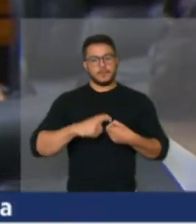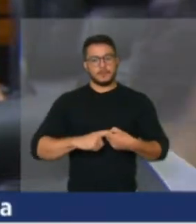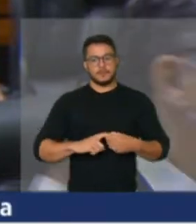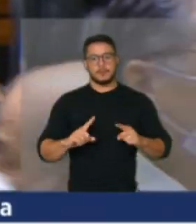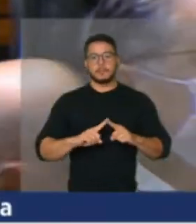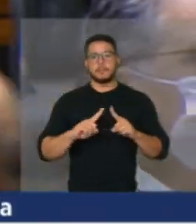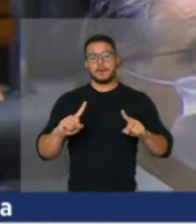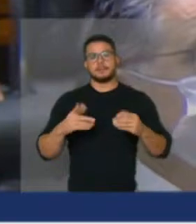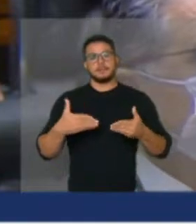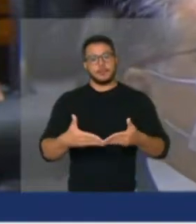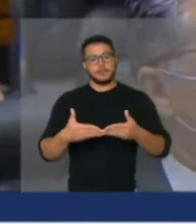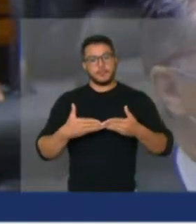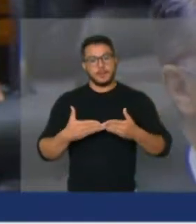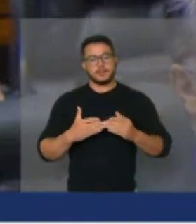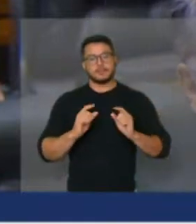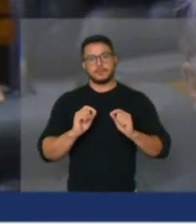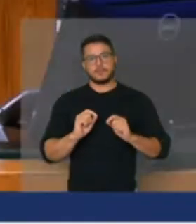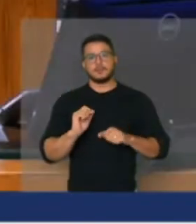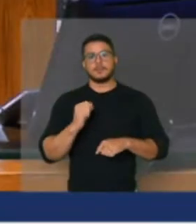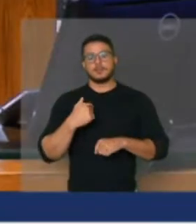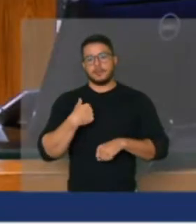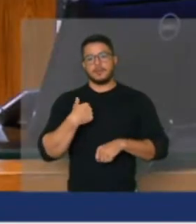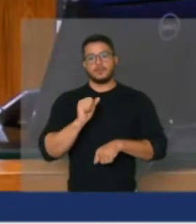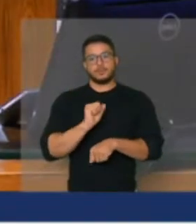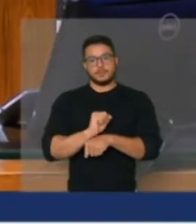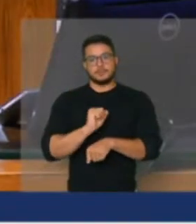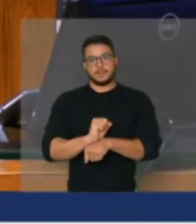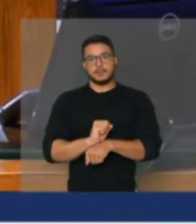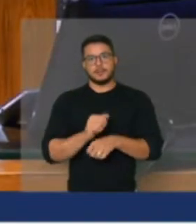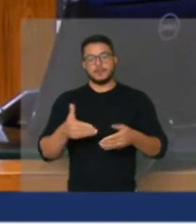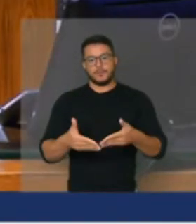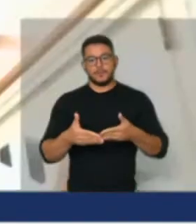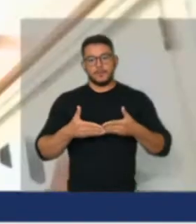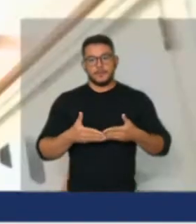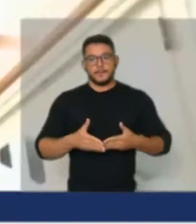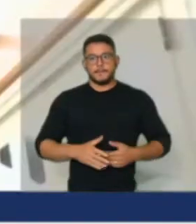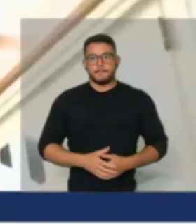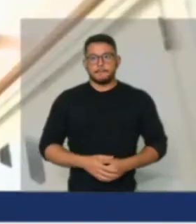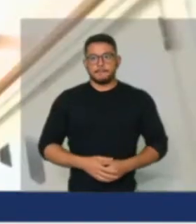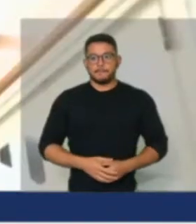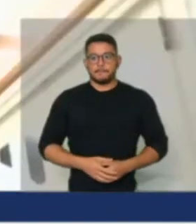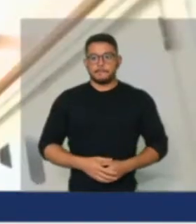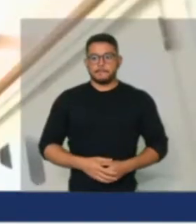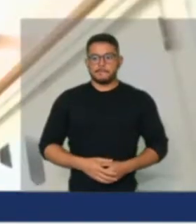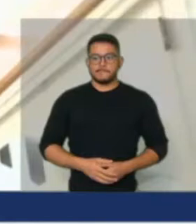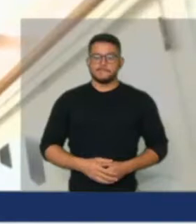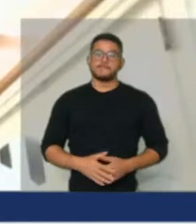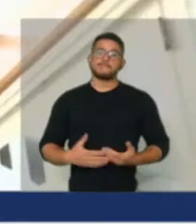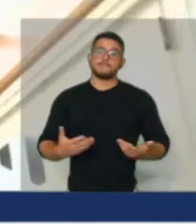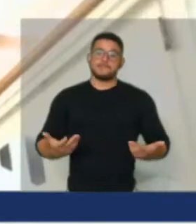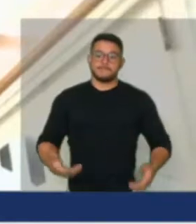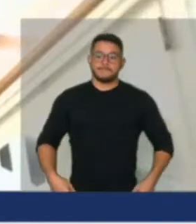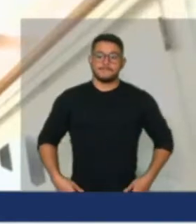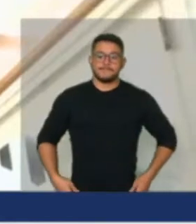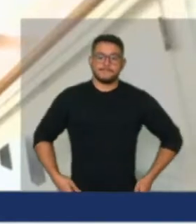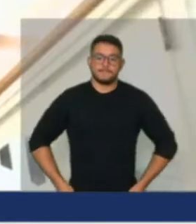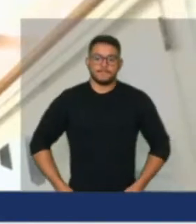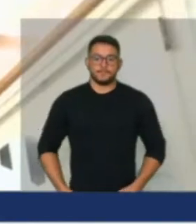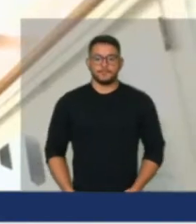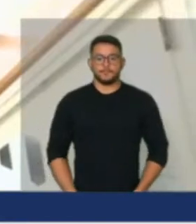[DEPUTADO]: PRESIDENTE DEPOIS DESTE APELO DOS DOIS LÍDERES DA OPOSIÇÃO E DA MINORIA EU TAMBÉM TENHO QUE AGUARDAR A VOTAÇÃO DESSE DESTAQUE, PRESIDENTE. -- [PRESIDENTE]: ENTÃO